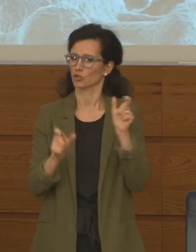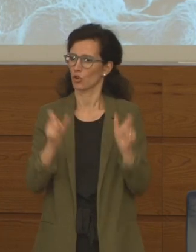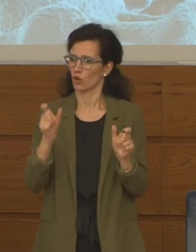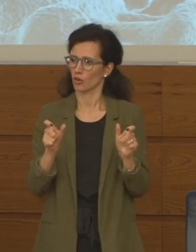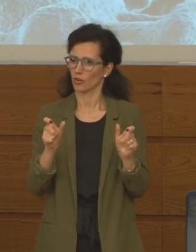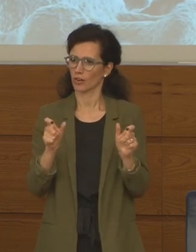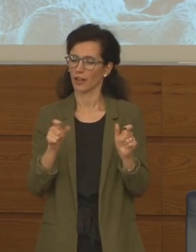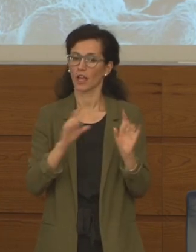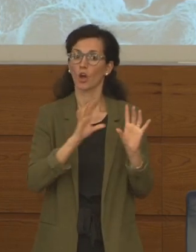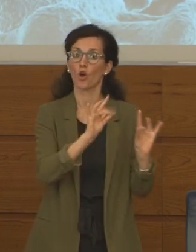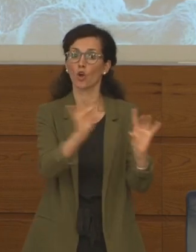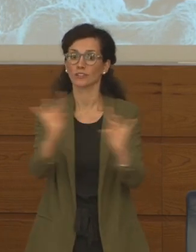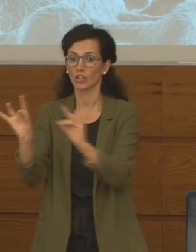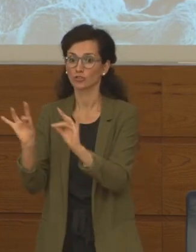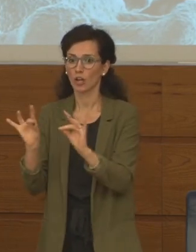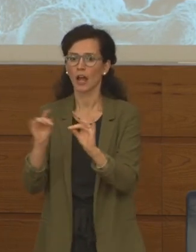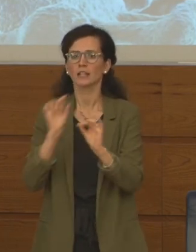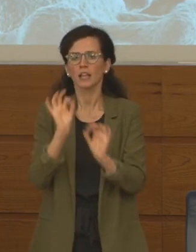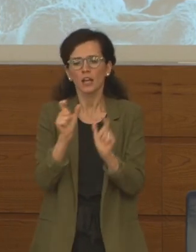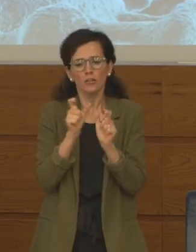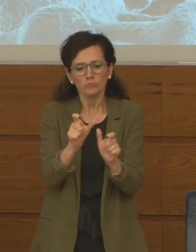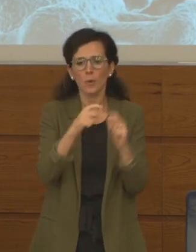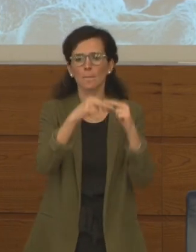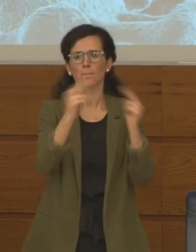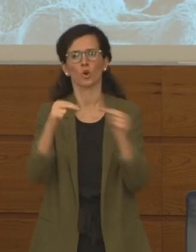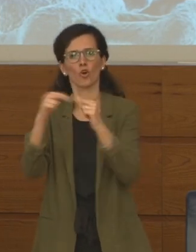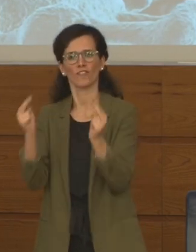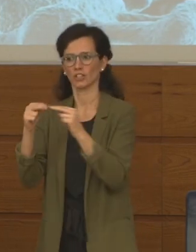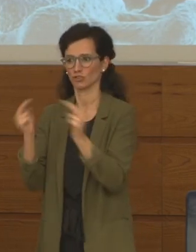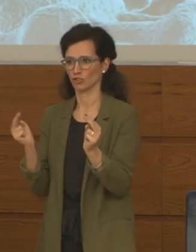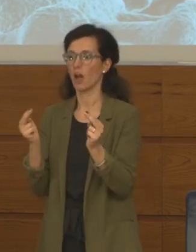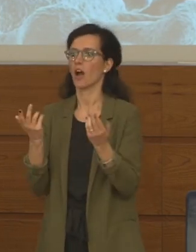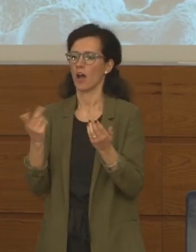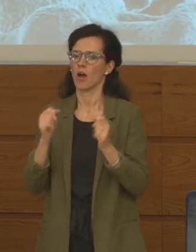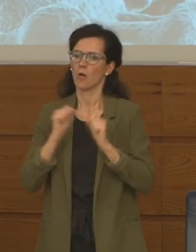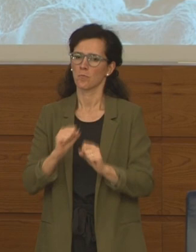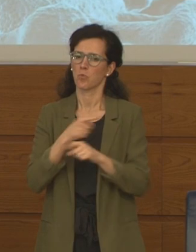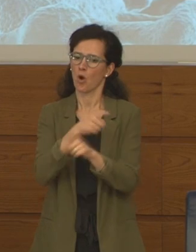contagiate per provincia così poi potrete avere anche un dato aggregato